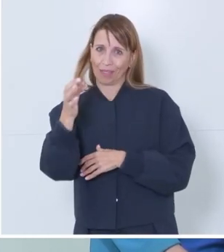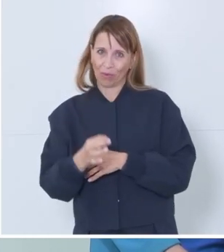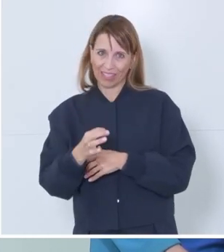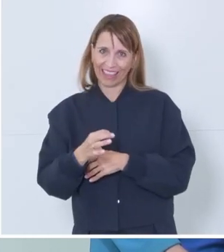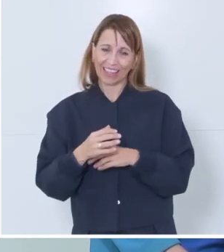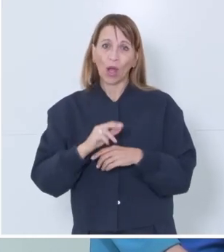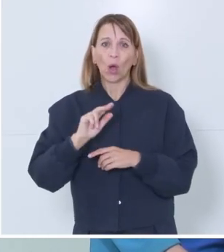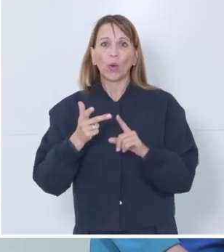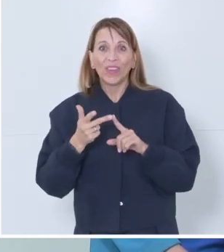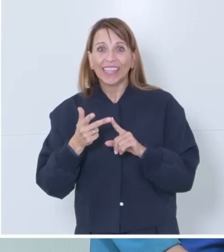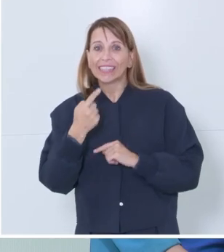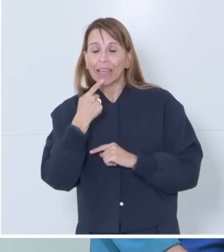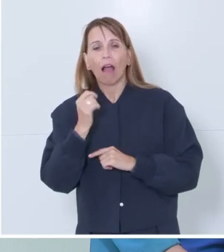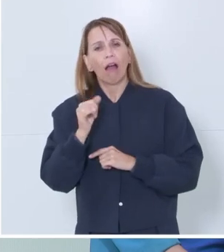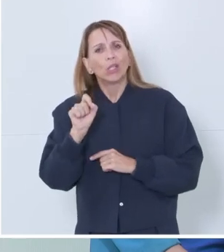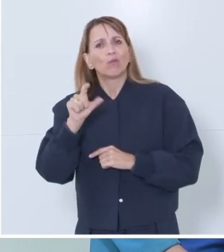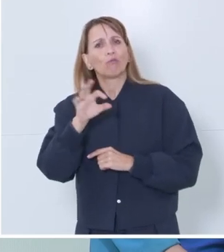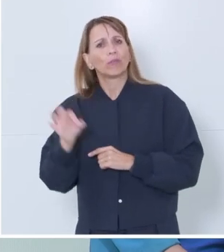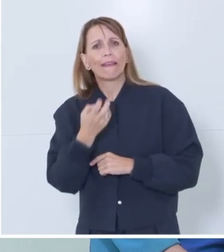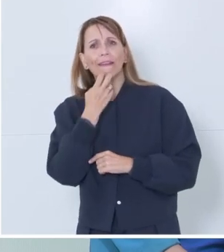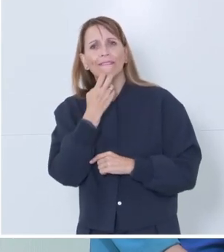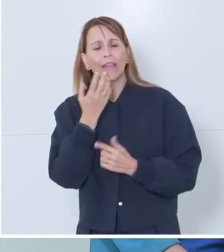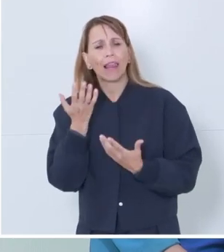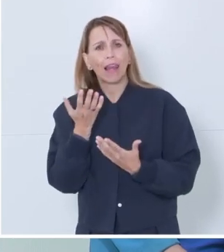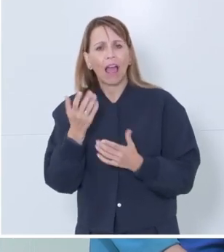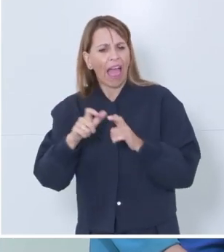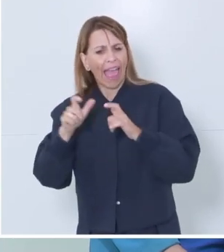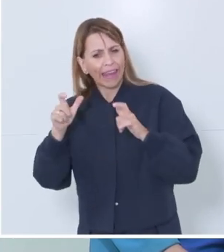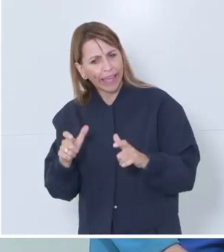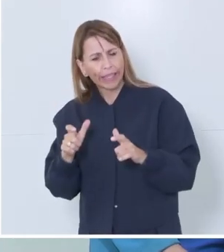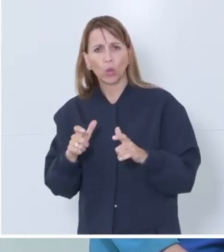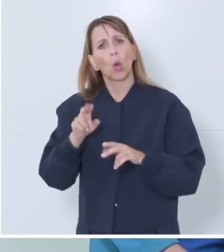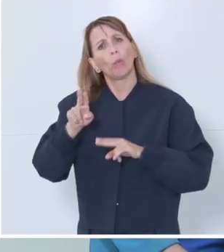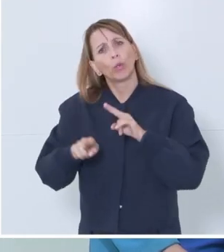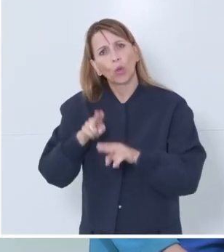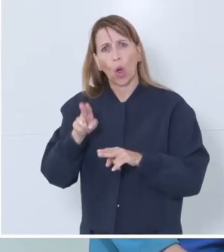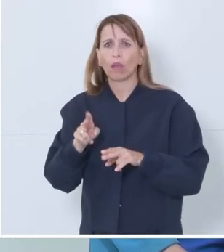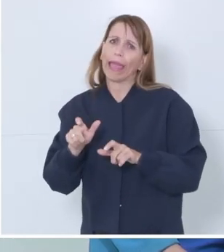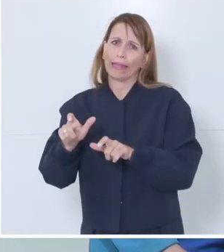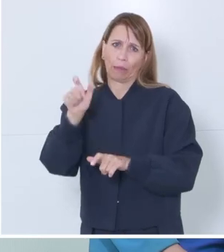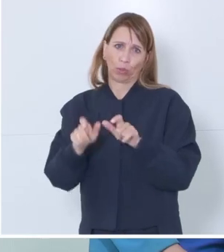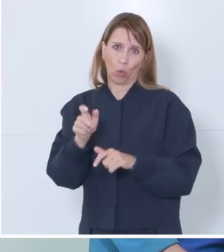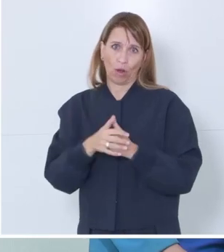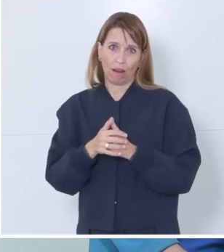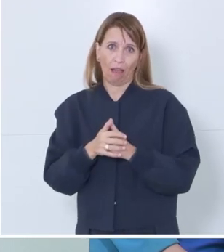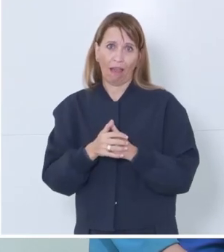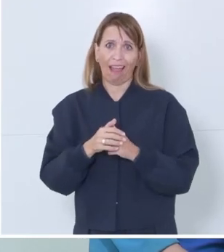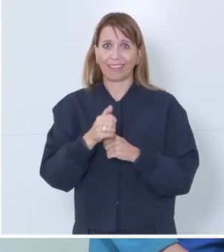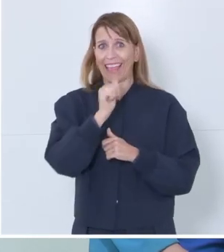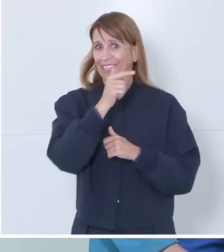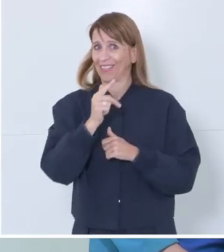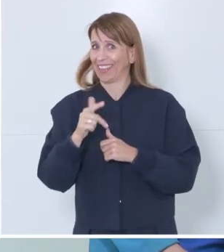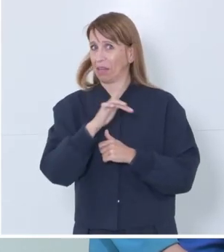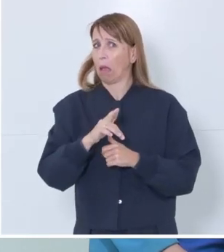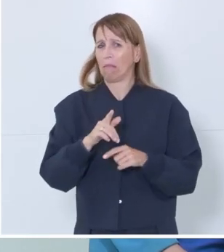und 12 % waren in Einrichtungen zur Betreuung von Älteren. An diesen Top 3 hat sich nichts geändert,